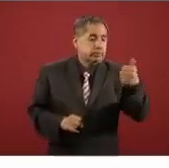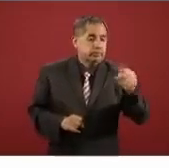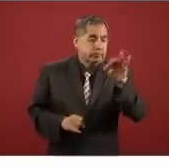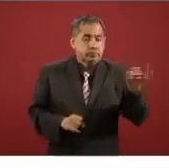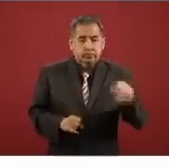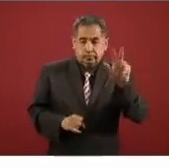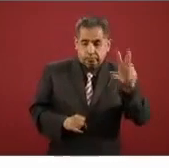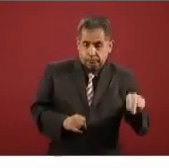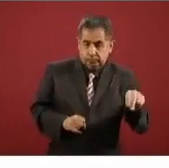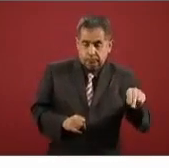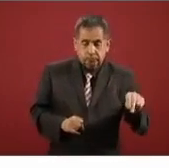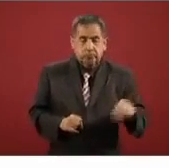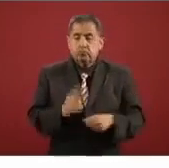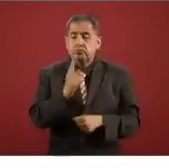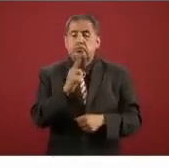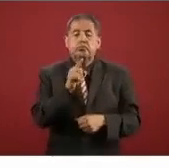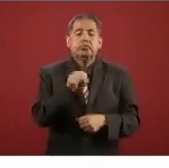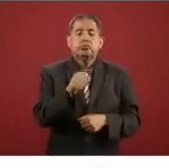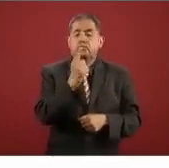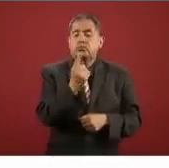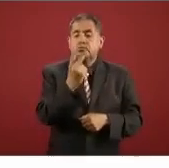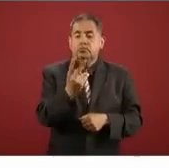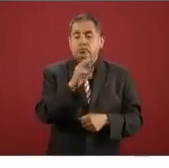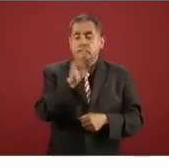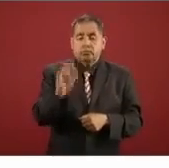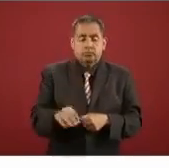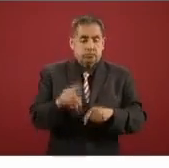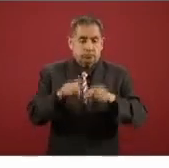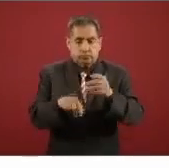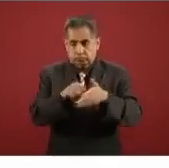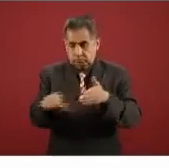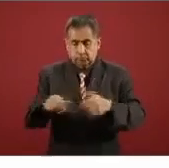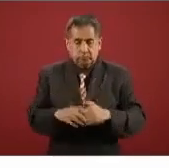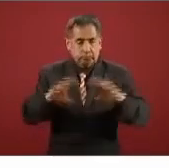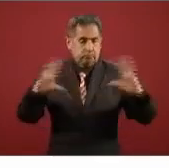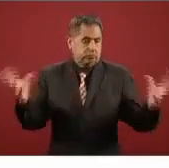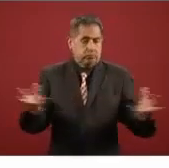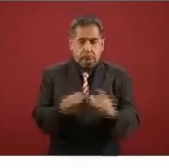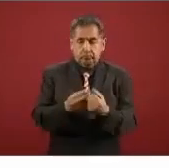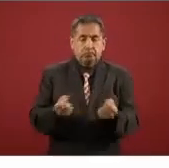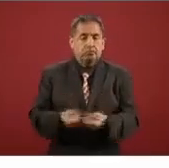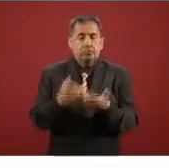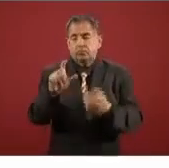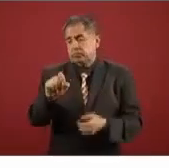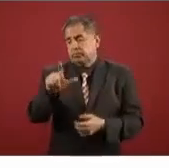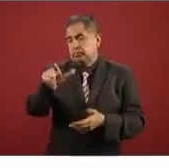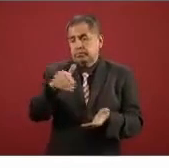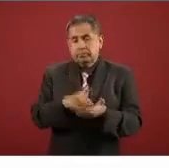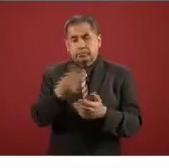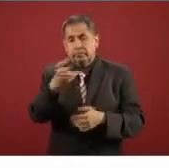por el No y 1.2 por ciento nulos para un total de participación de 27 mil 303.